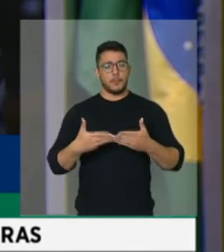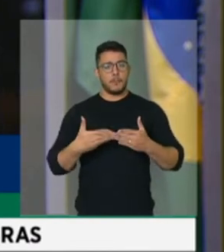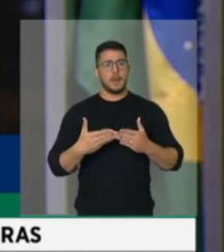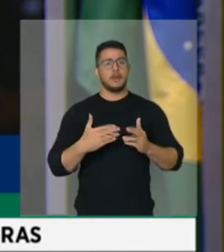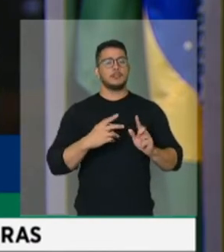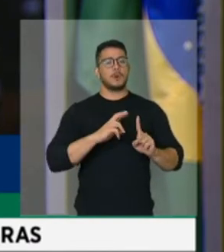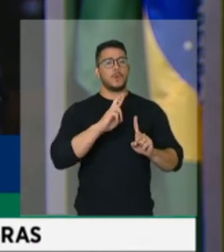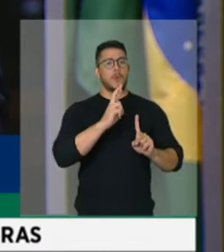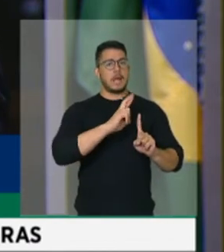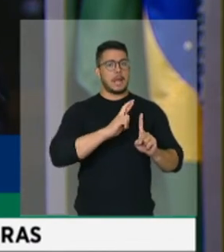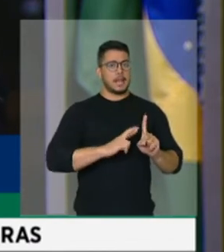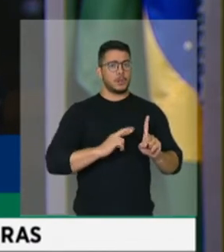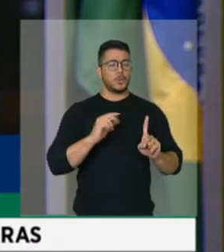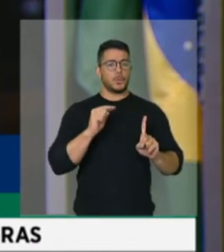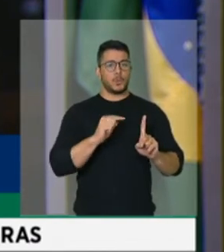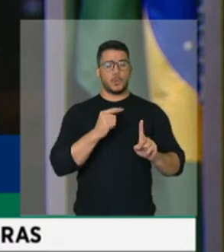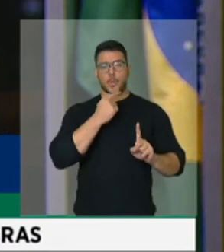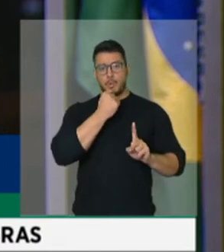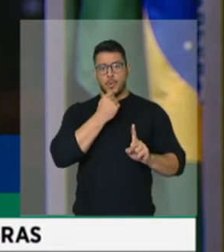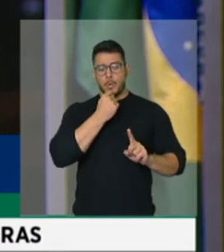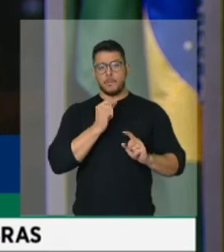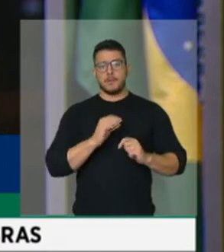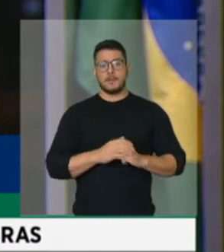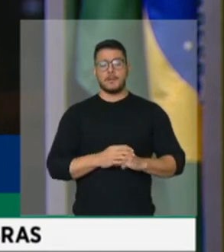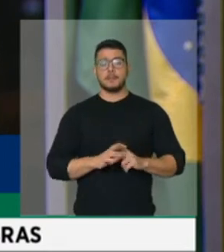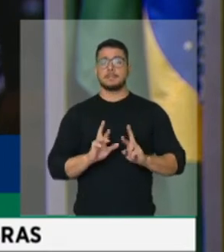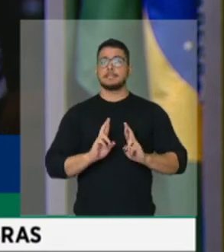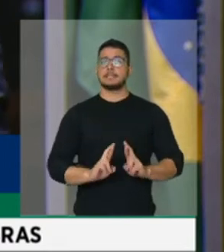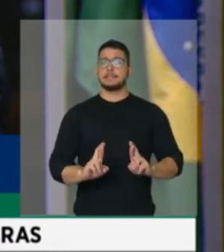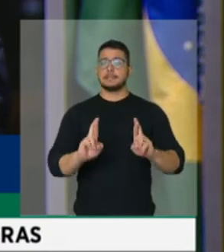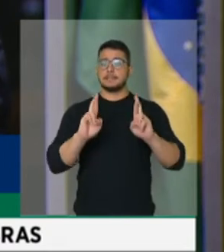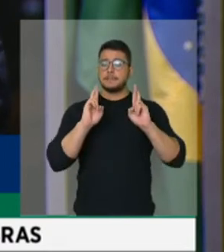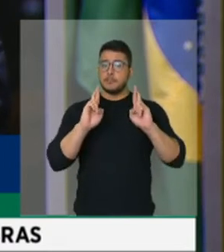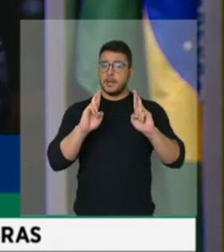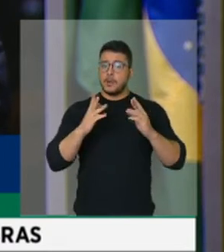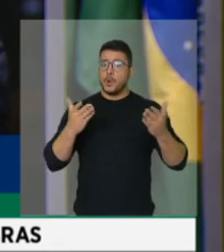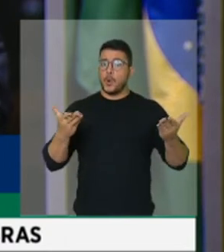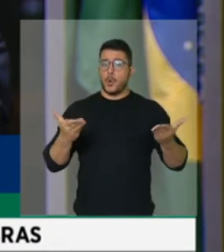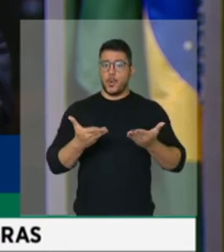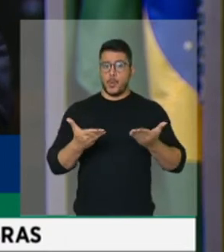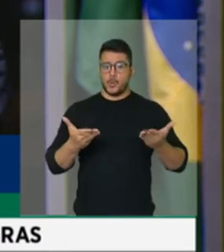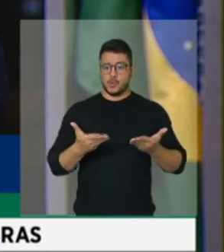UMA FORMA MAIS QUALIFICADA DO QUE ACONTECE HOJE. NO ENTANTO, CAROS COLEGAS DEPUTADOS E FICA AQUI MAIS UMA VEZ O NOSSO